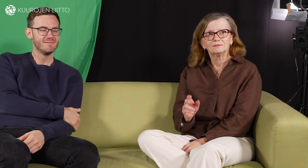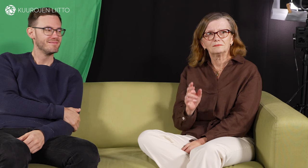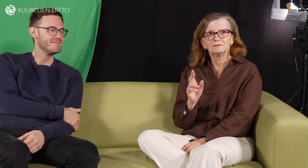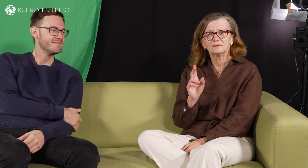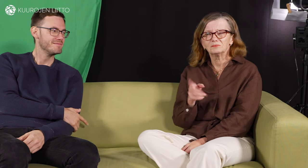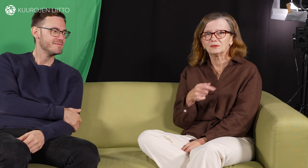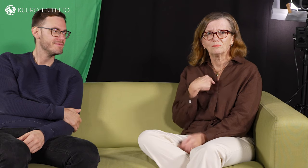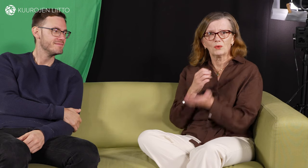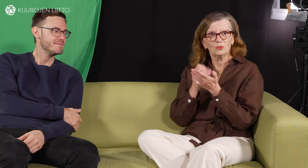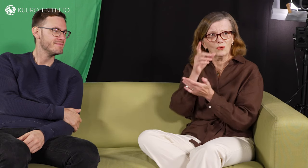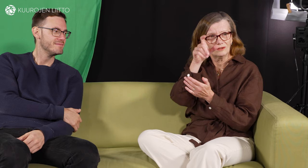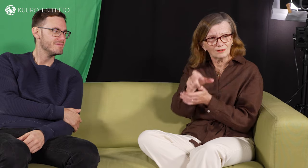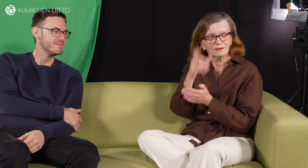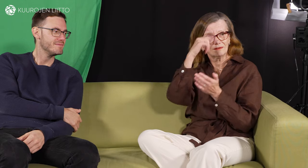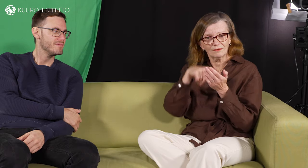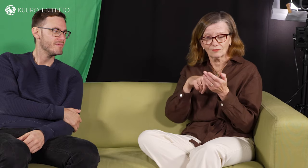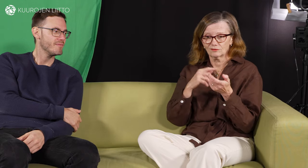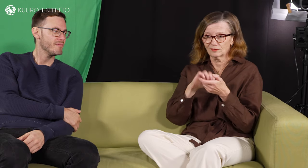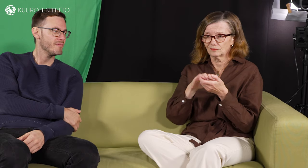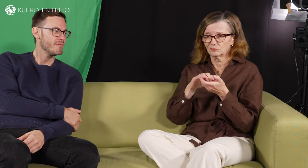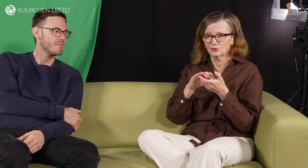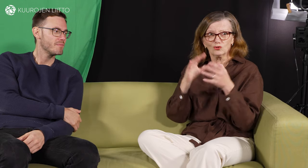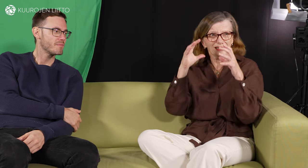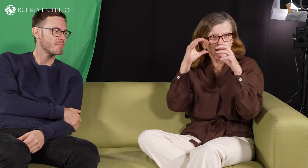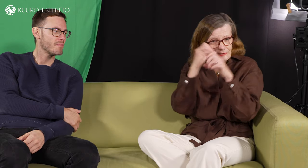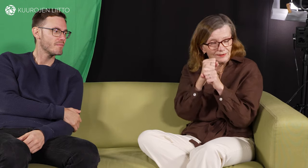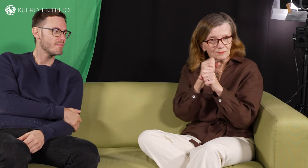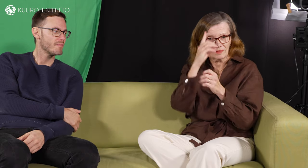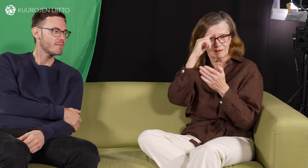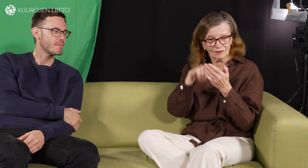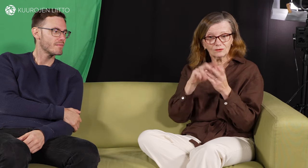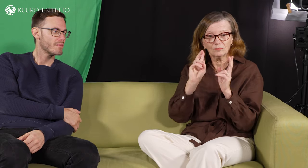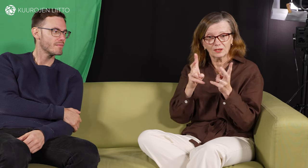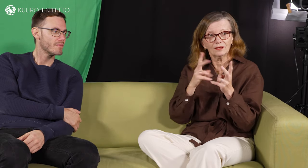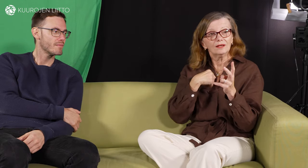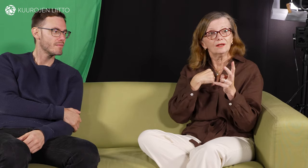Toimin tuottajana ja tiivistettynä se tarkoittaa sitä, että -